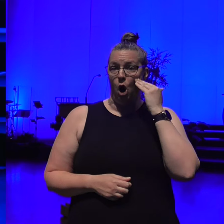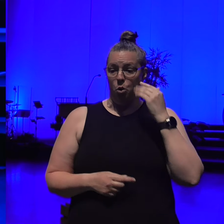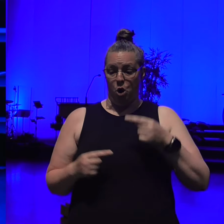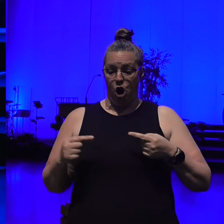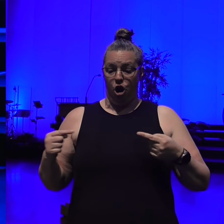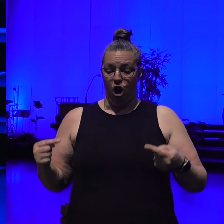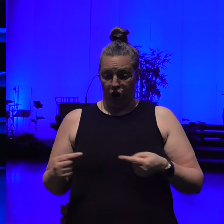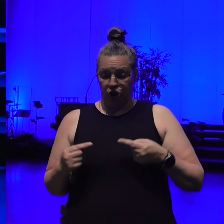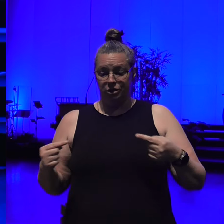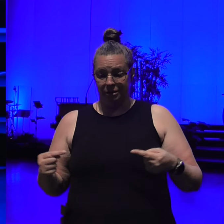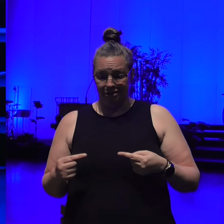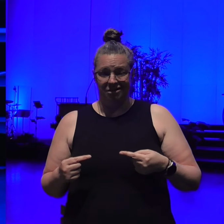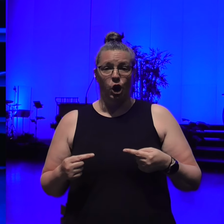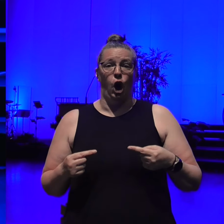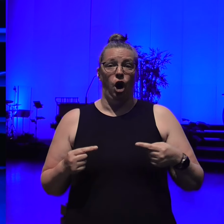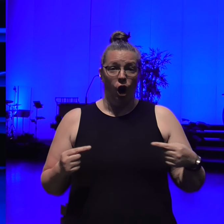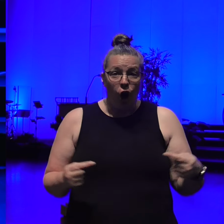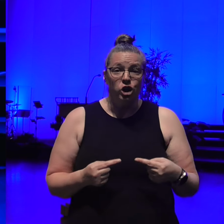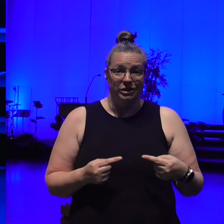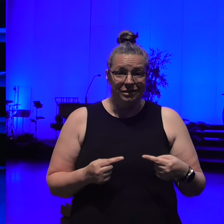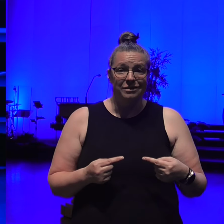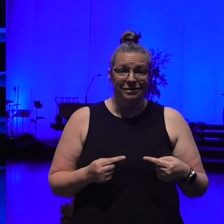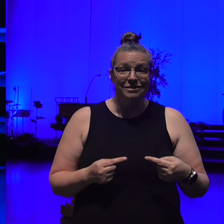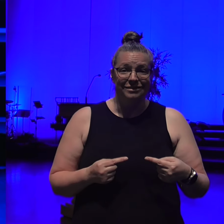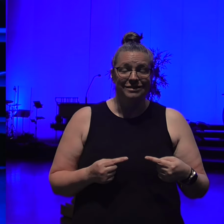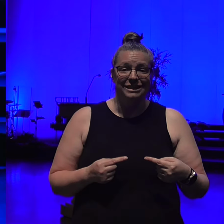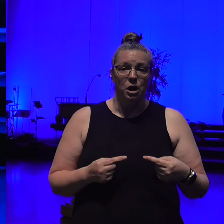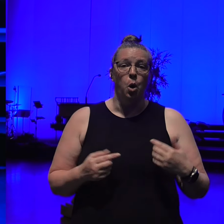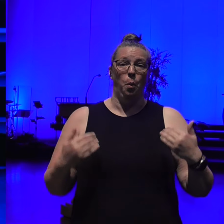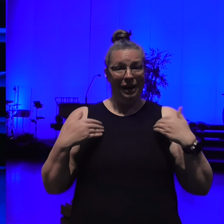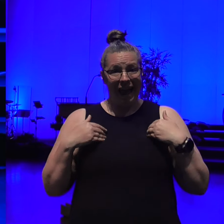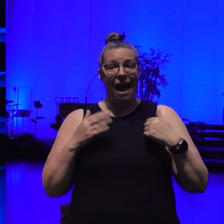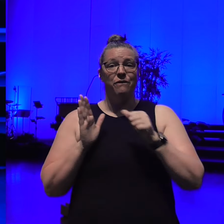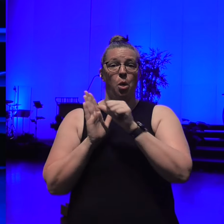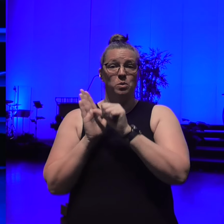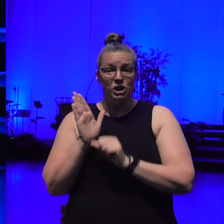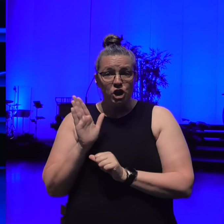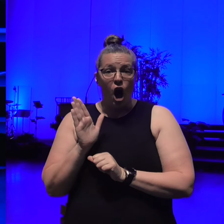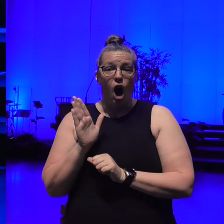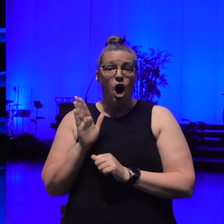heridas Hay heridas y hay cicatrices Y nuestro objetivo es llegar a ese lugar de cicatriz donde